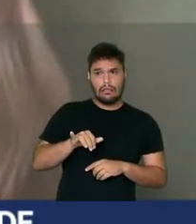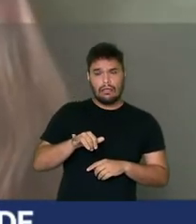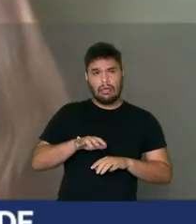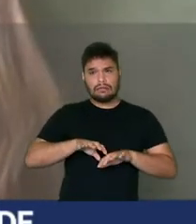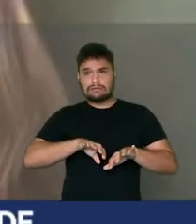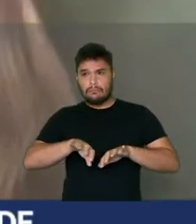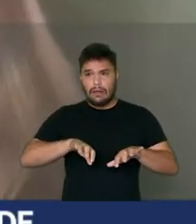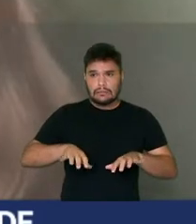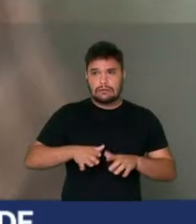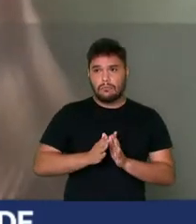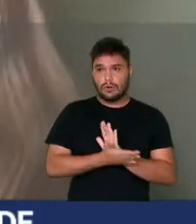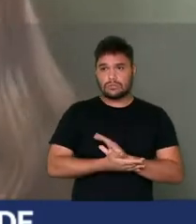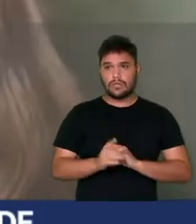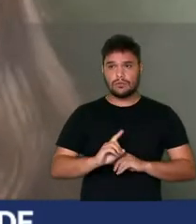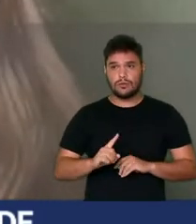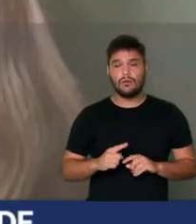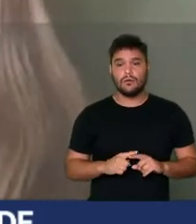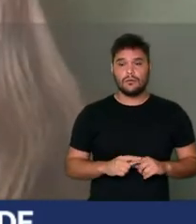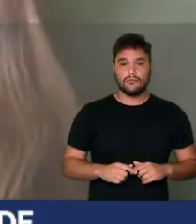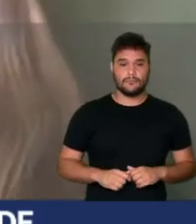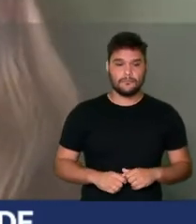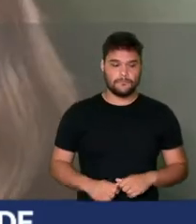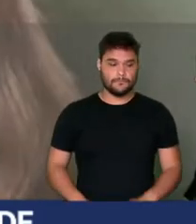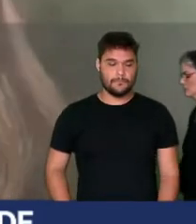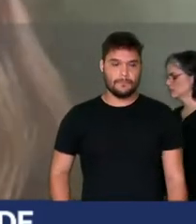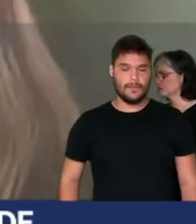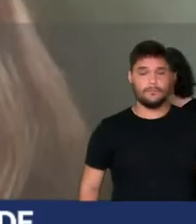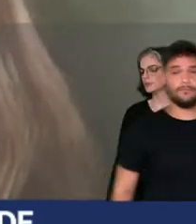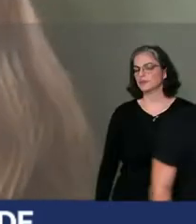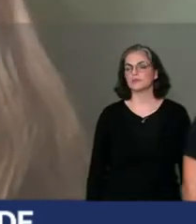SEJA USADA PARA FAZER QUALQUER TIPO DE SEGREGAÇÃO, QUEREMOS QUE TODOS POSSAM SER INCLUÍ